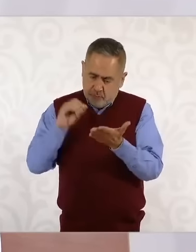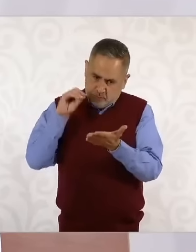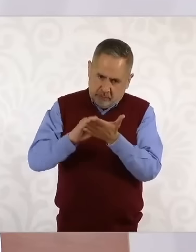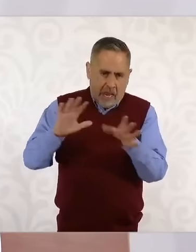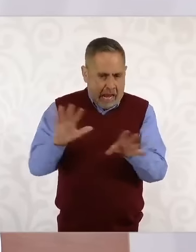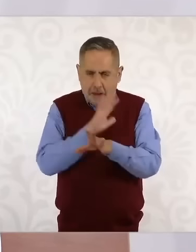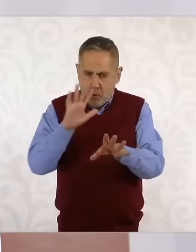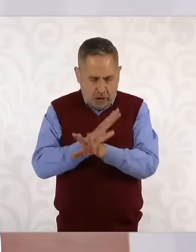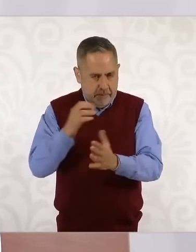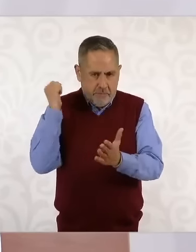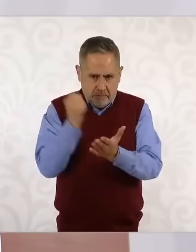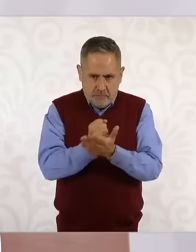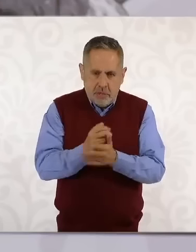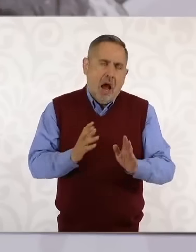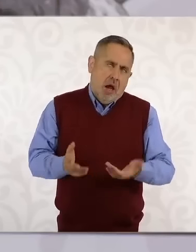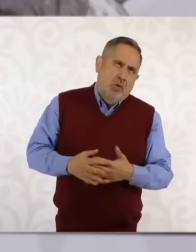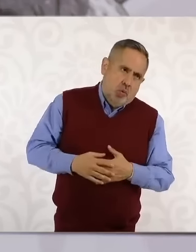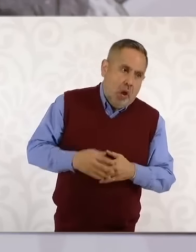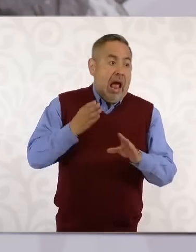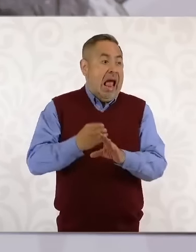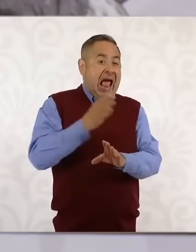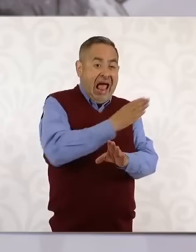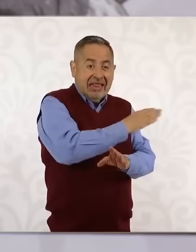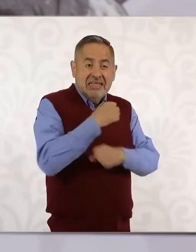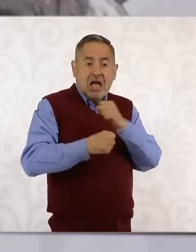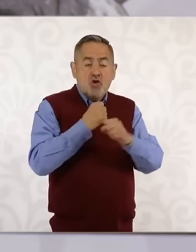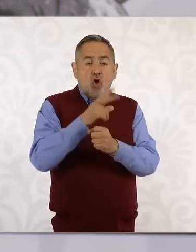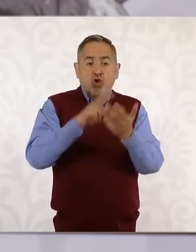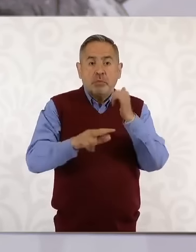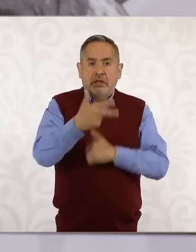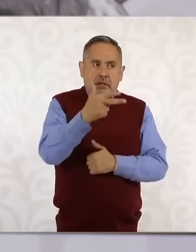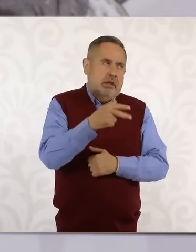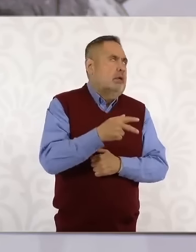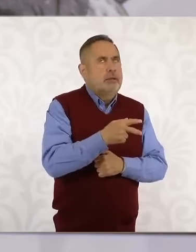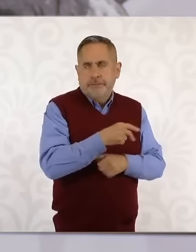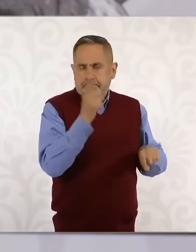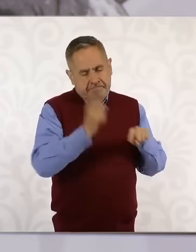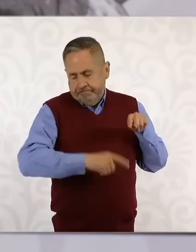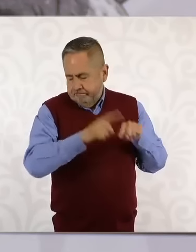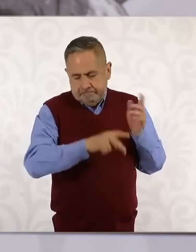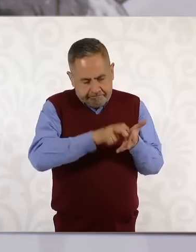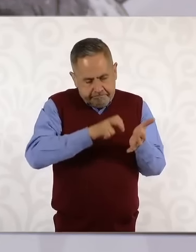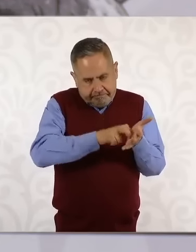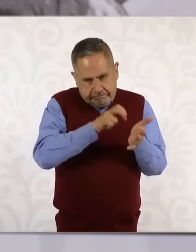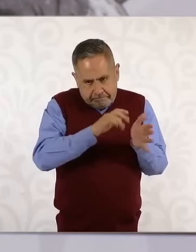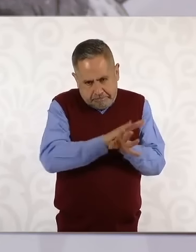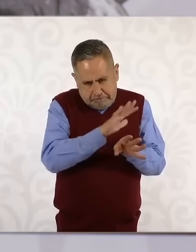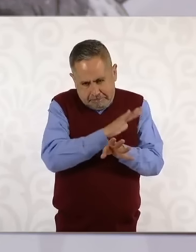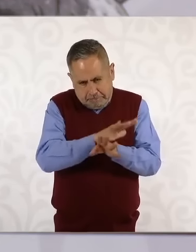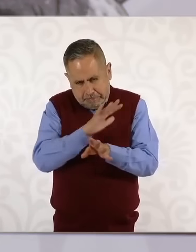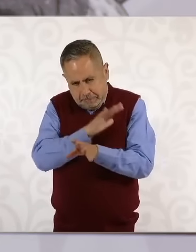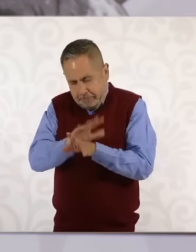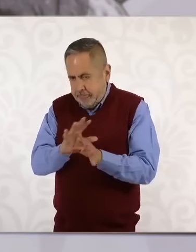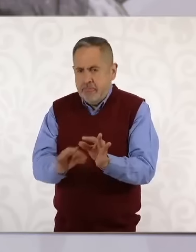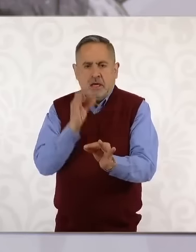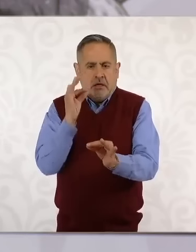todas las leyes que se cambiaron en el 2013 y recuperamos una CFE verticalmente integrada.